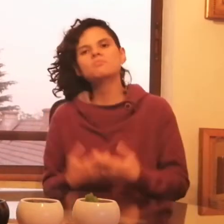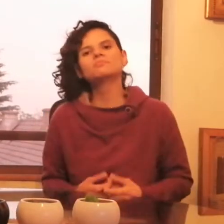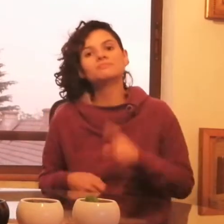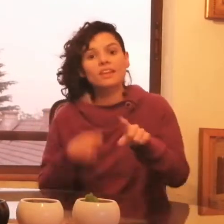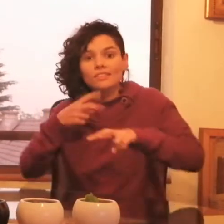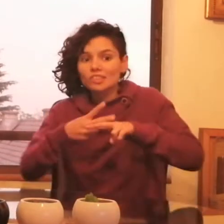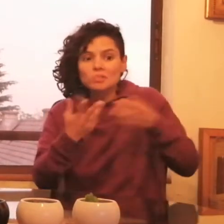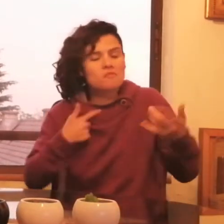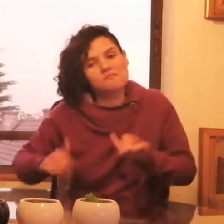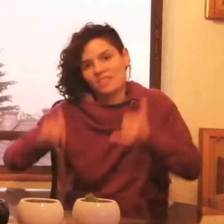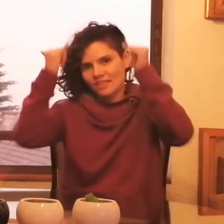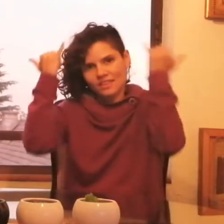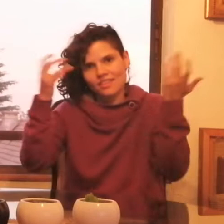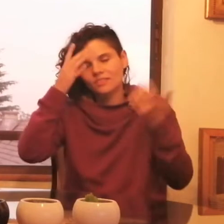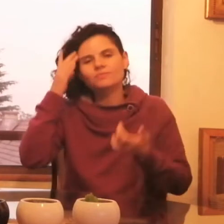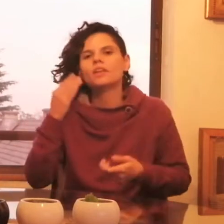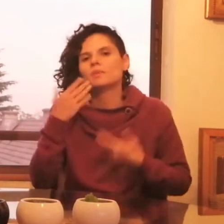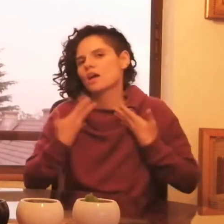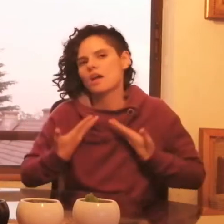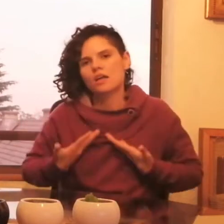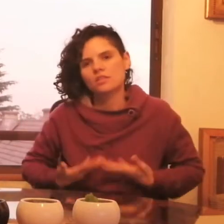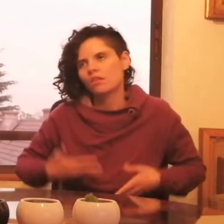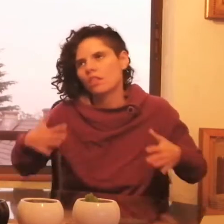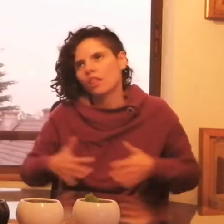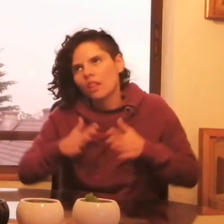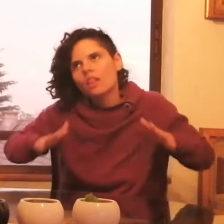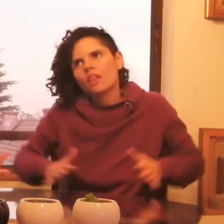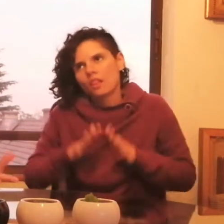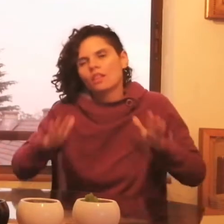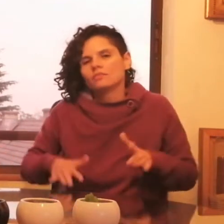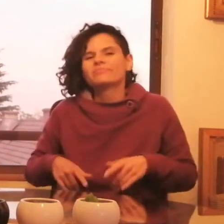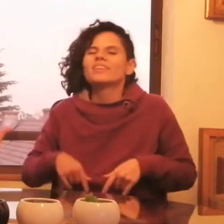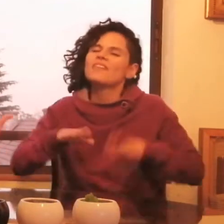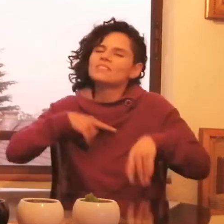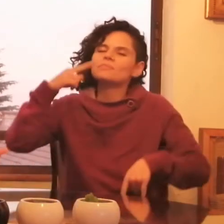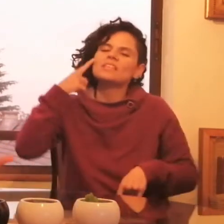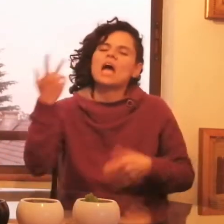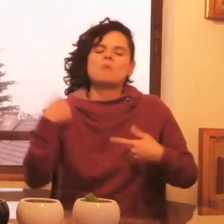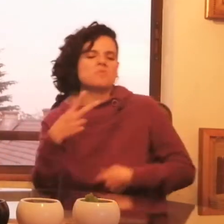agotador igual porque uno piensa que generalmente pensai yo soy mi propio jefe